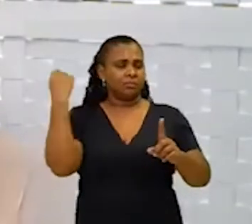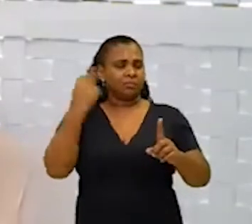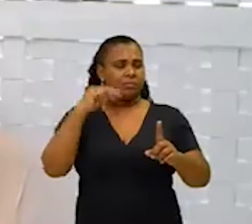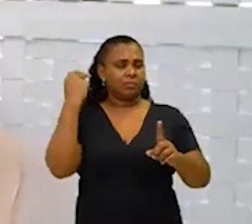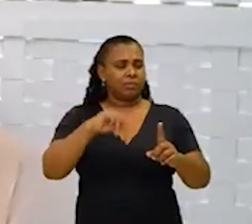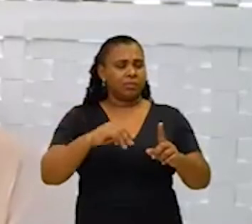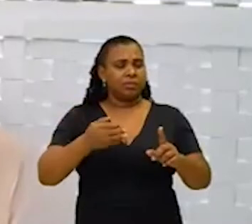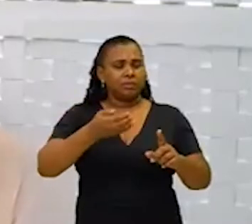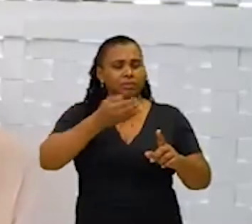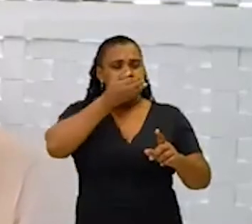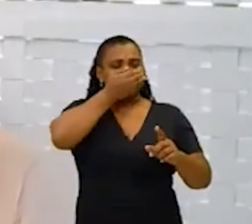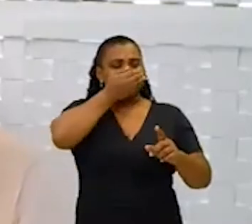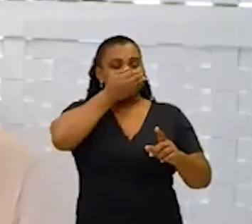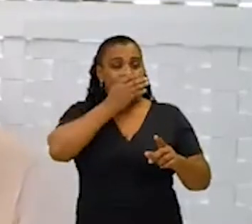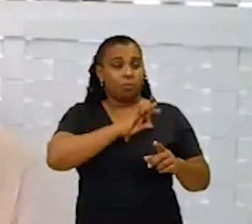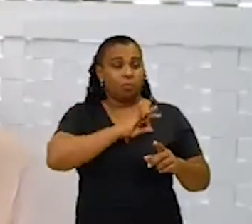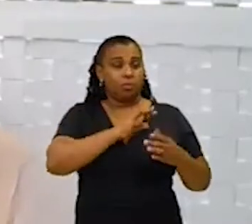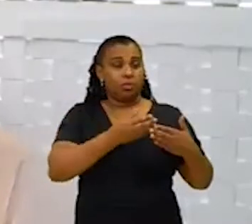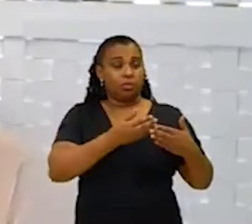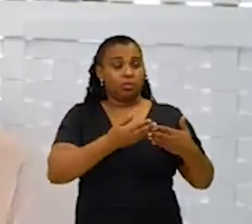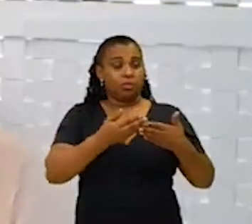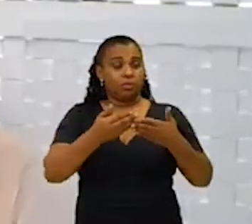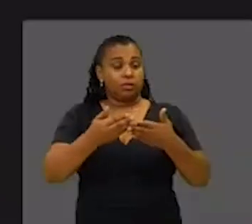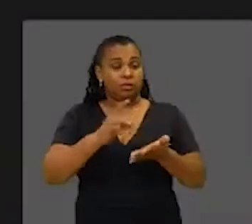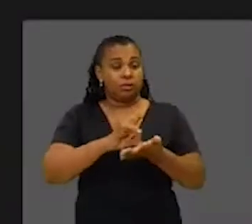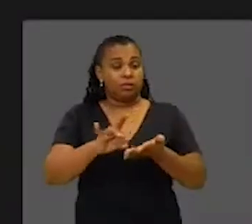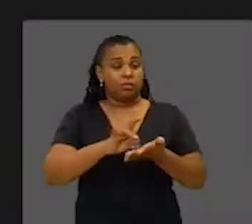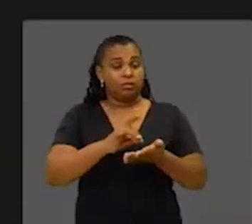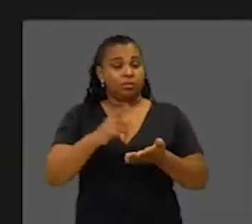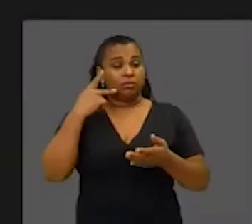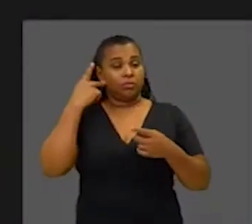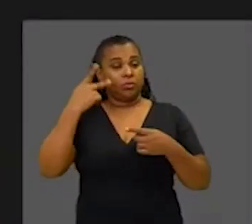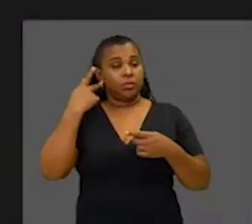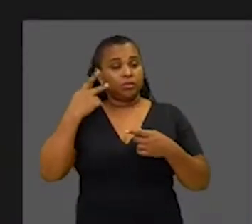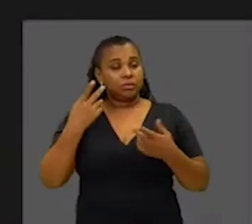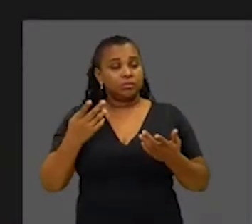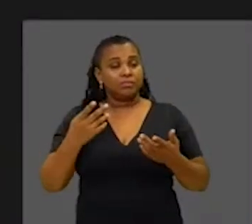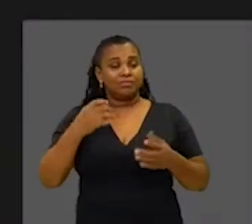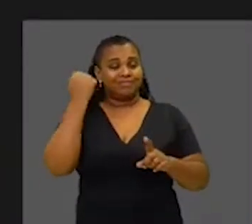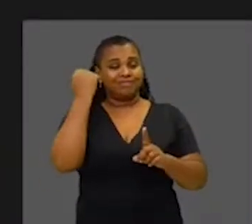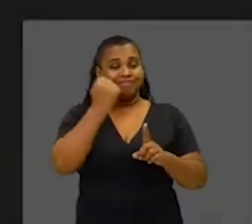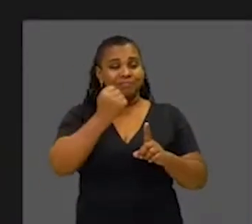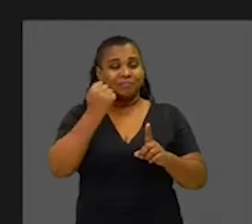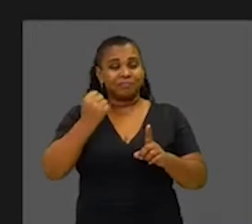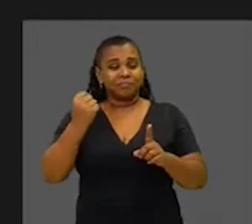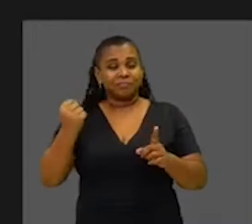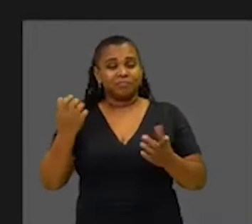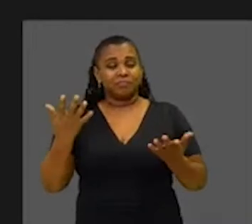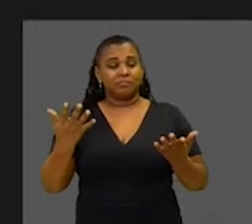policiais inimigos políticos assassinados de forma Bárbara por meio de um comportamento votação